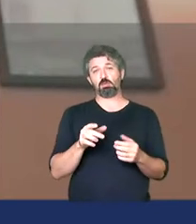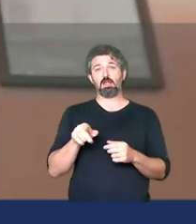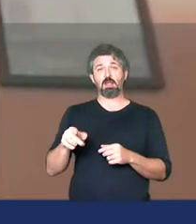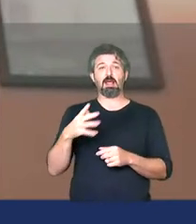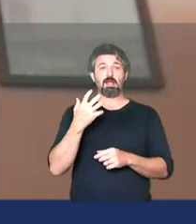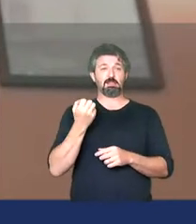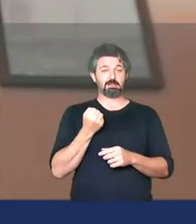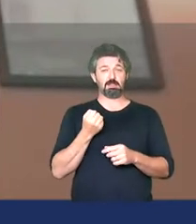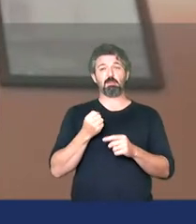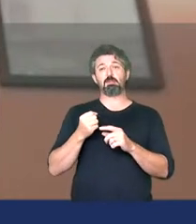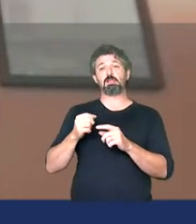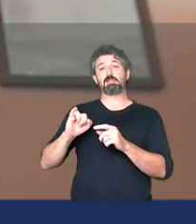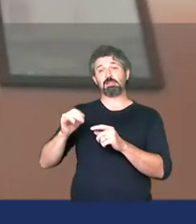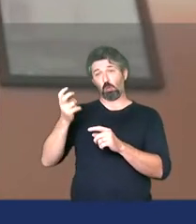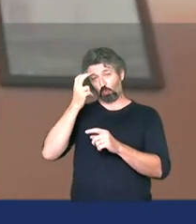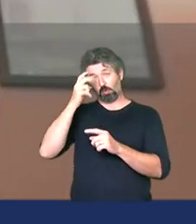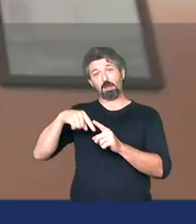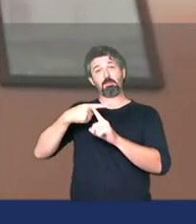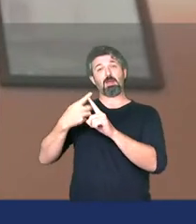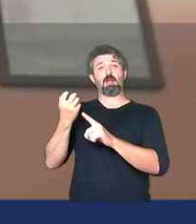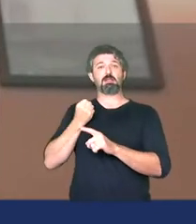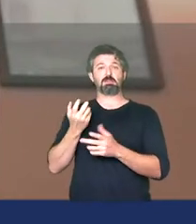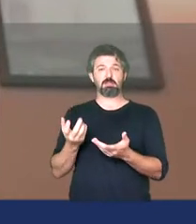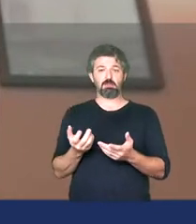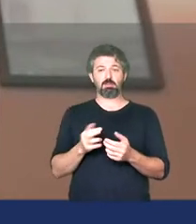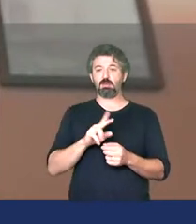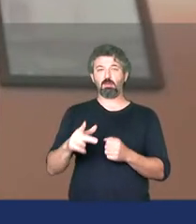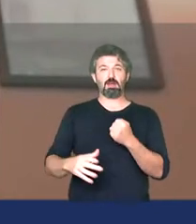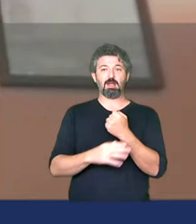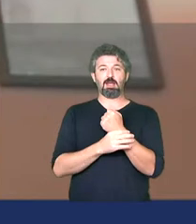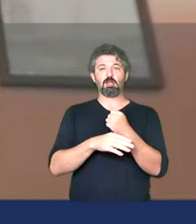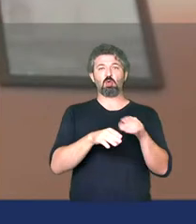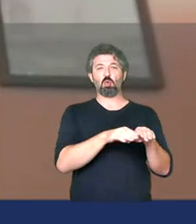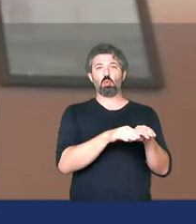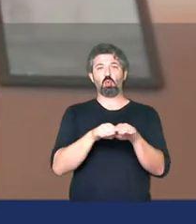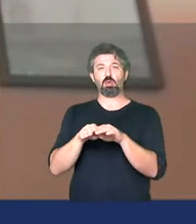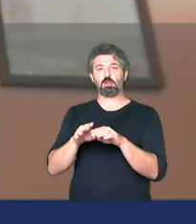DEVERIAM RECEBER MAIS DO QUE OUTROS, CASO FOSSEM DO SETOR DA CULTURA, AO INVÀS DE BUSCAR GARANTIA ISONOMIA A